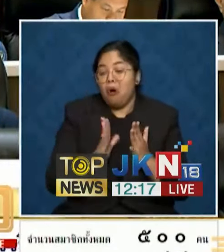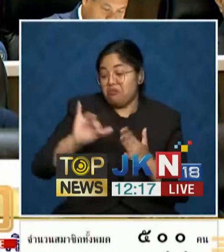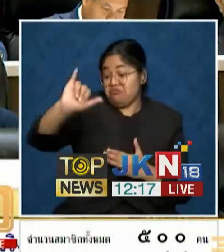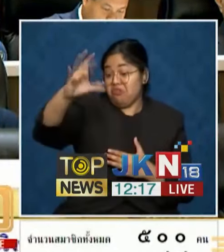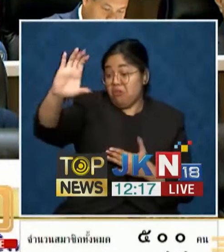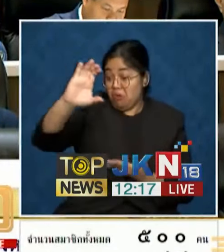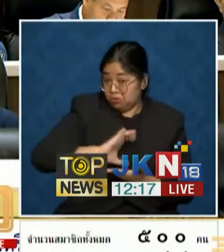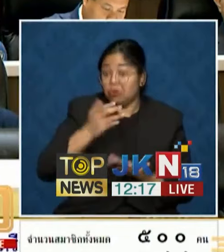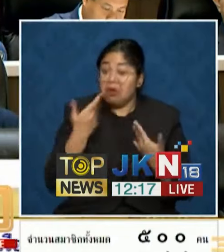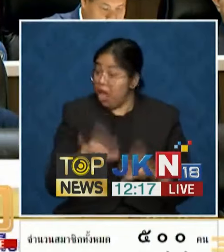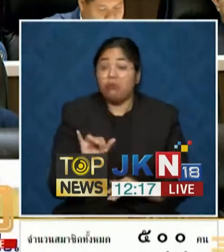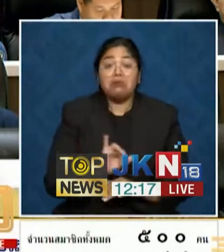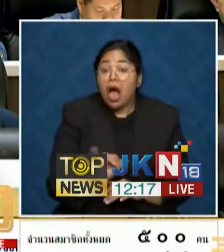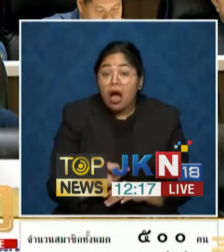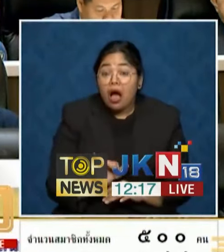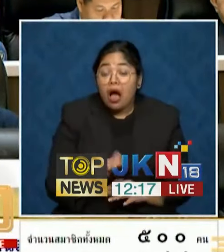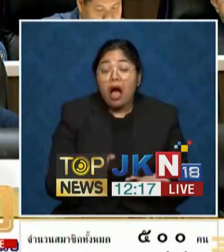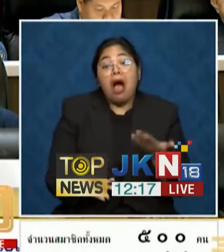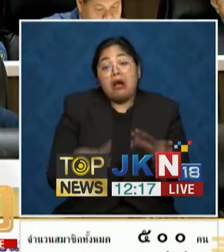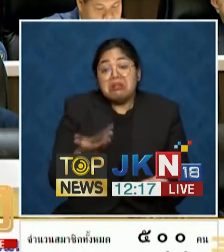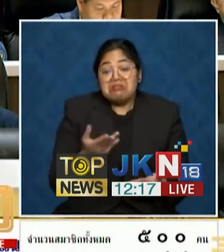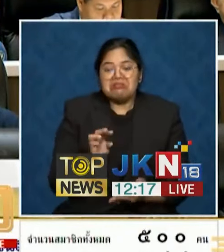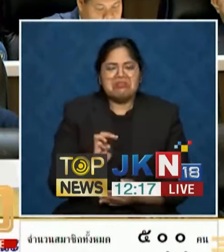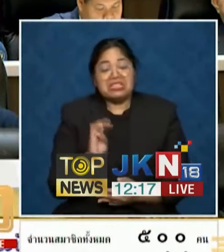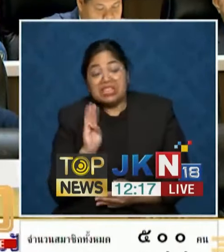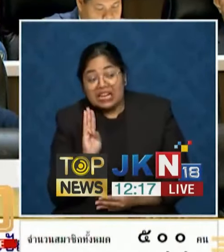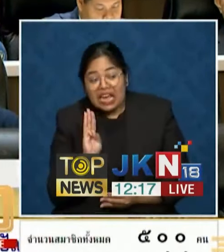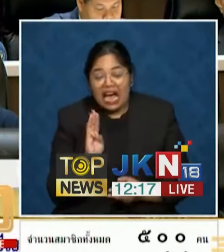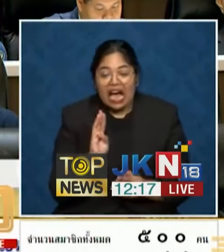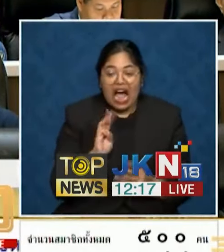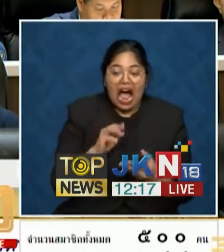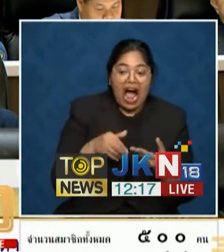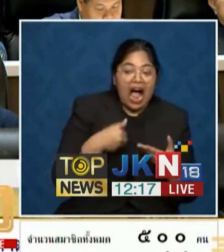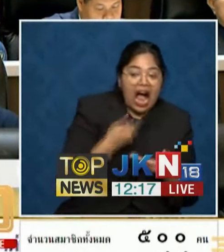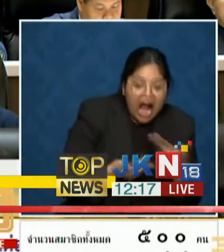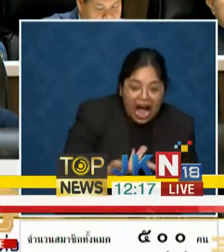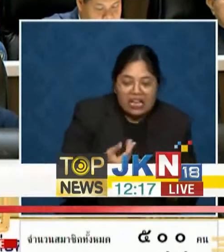อภิปรายกรณีของการใช้งบประมาณคุณจุลินบอก ว่าก่อนหน้าการอภิปรายครั้งเนี้ยรัฐบาล